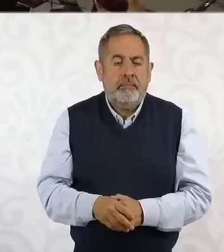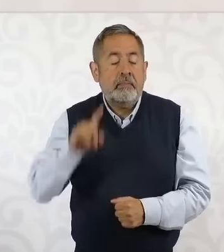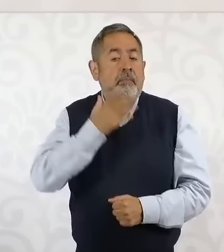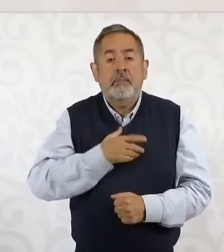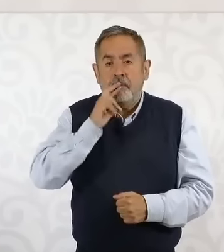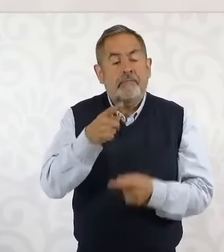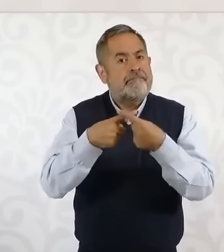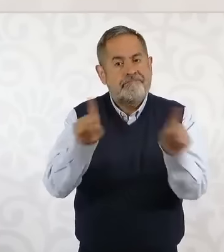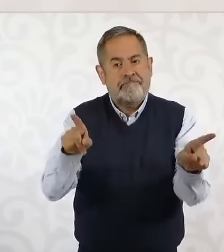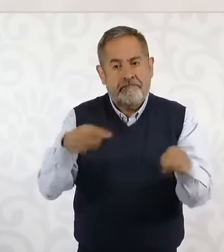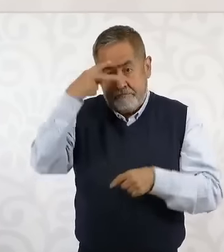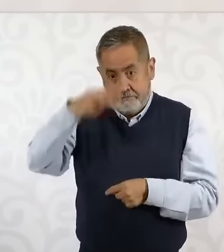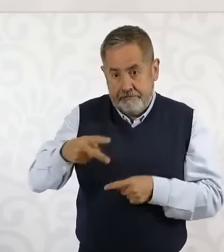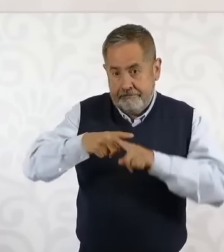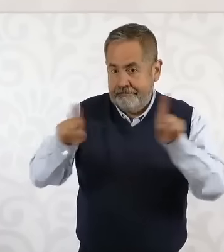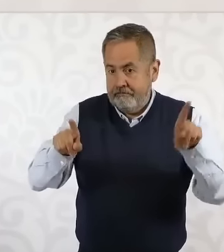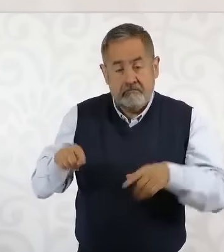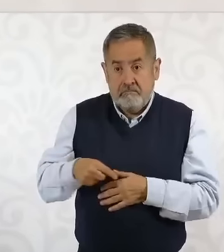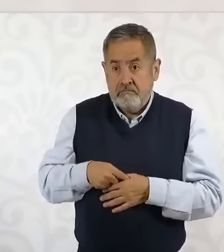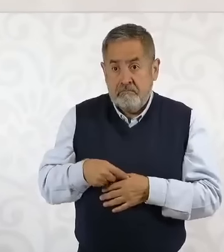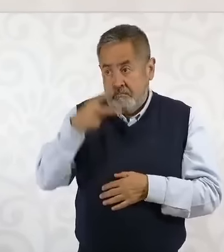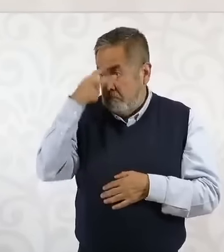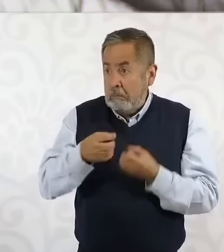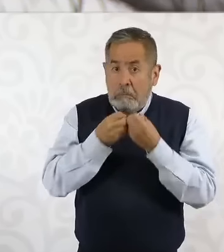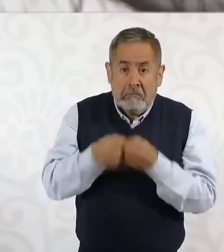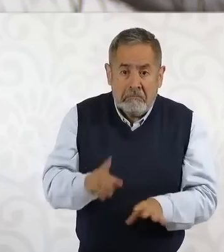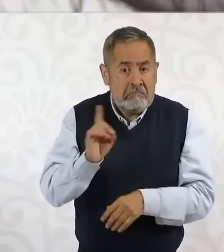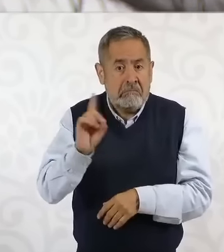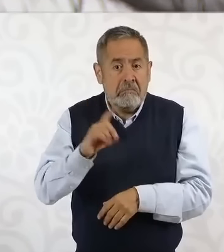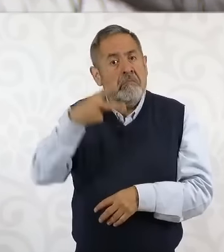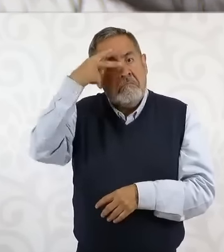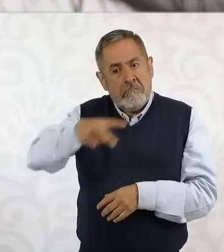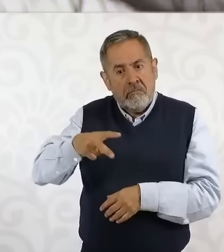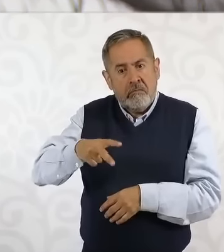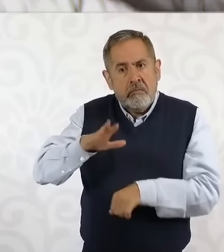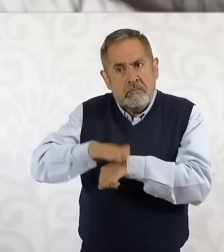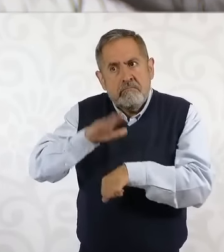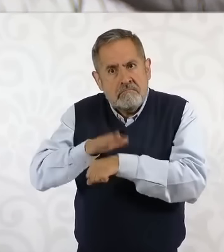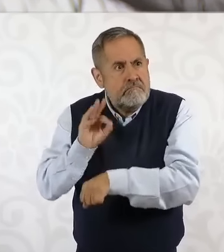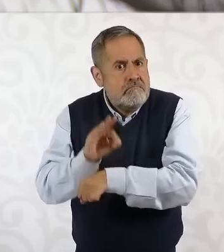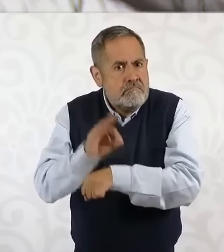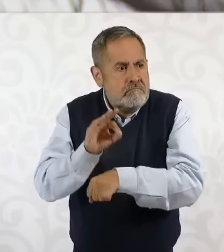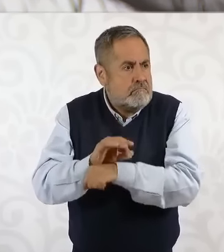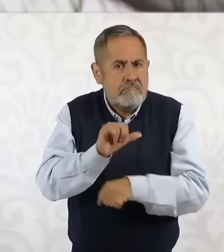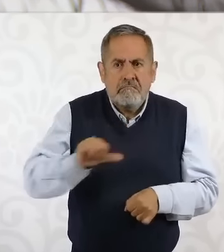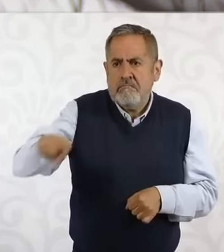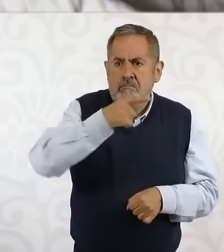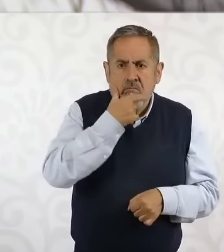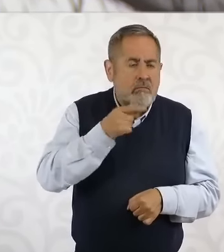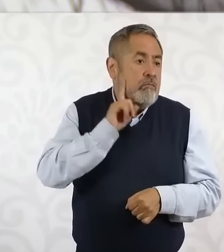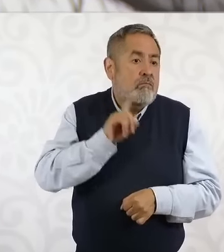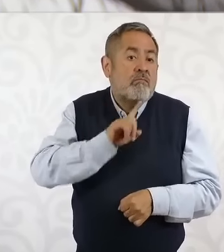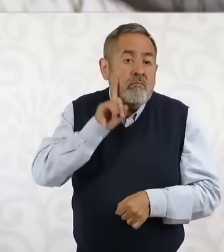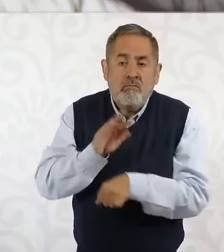México subió en el ranking que se llama de protección de derechos de las mujeres. Eh, una